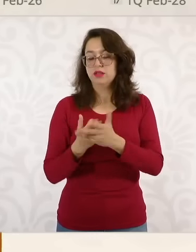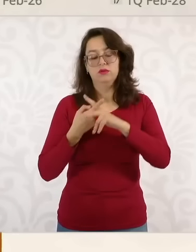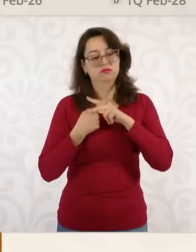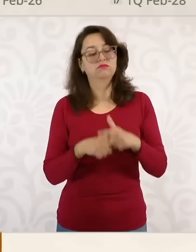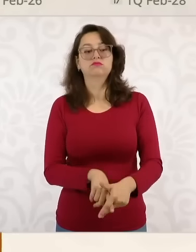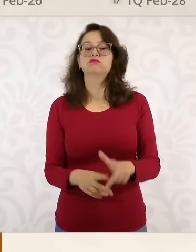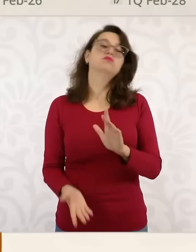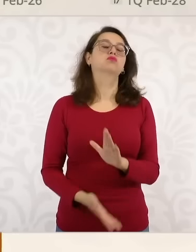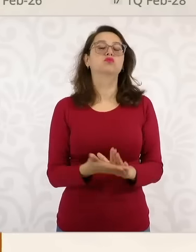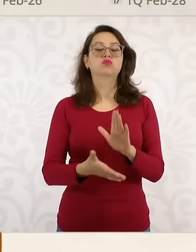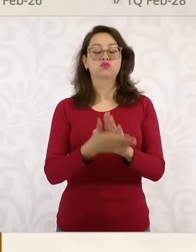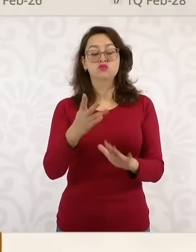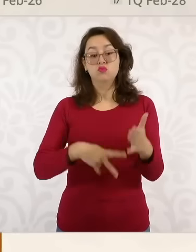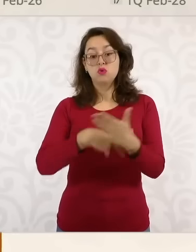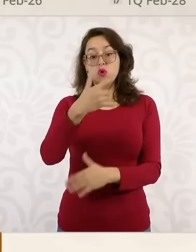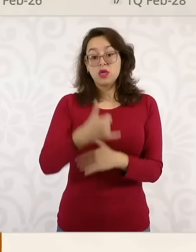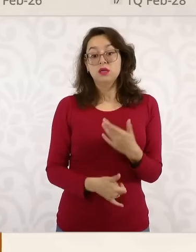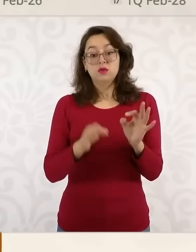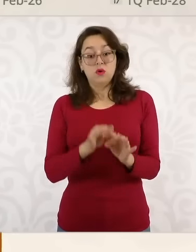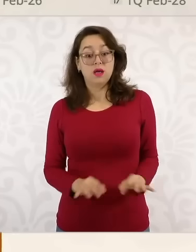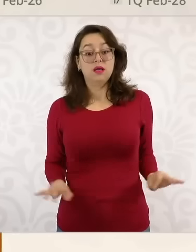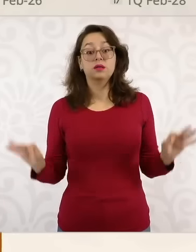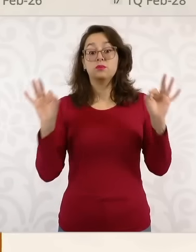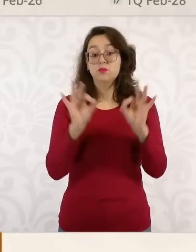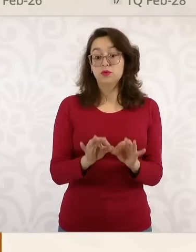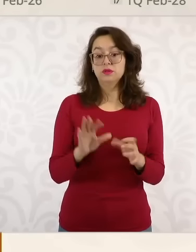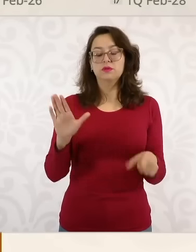La importancia de este proyecto no radica solamente en la capacidad de generación por